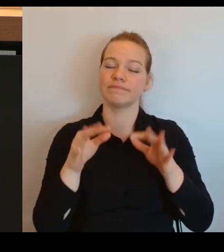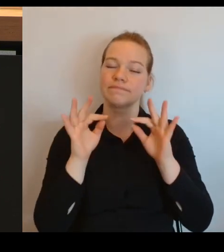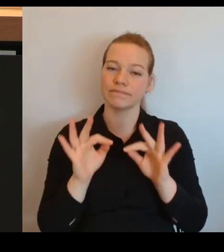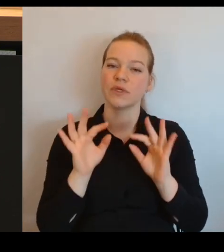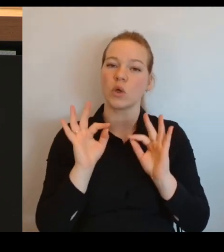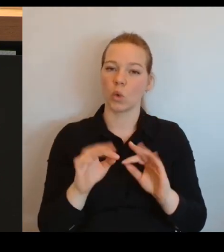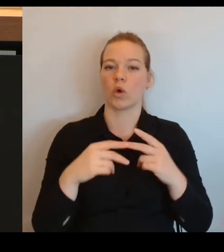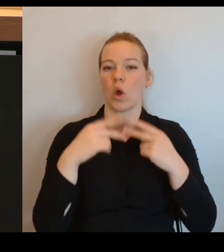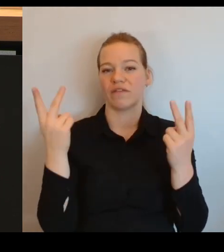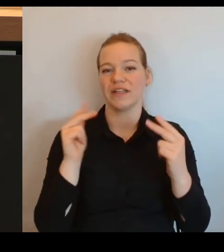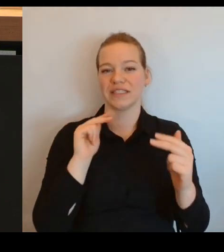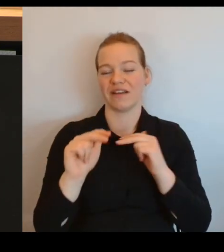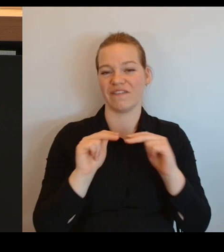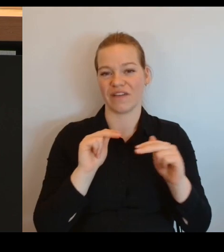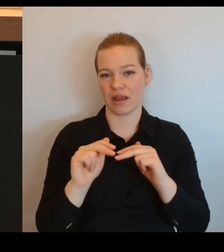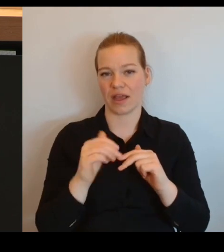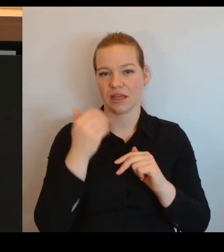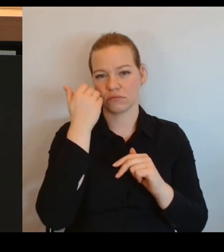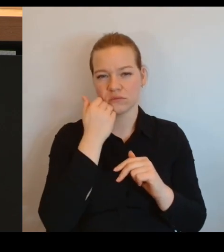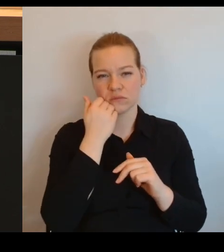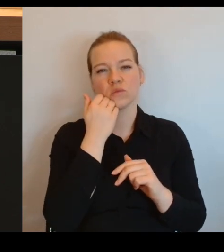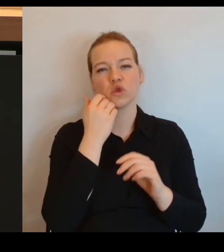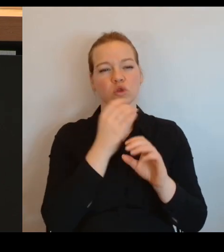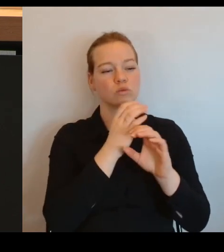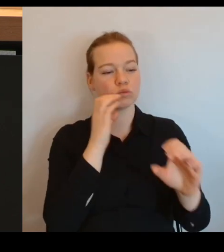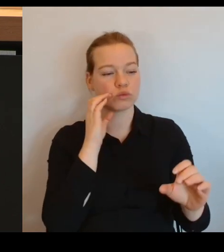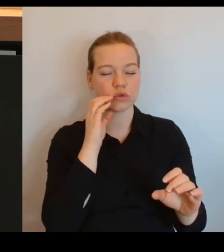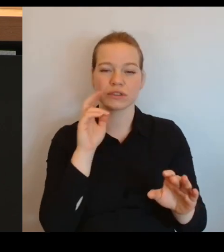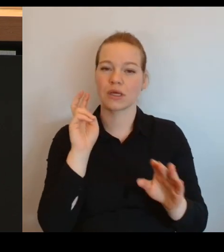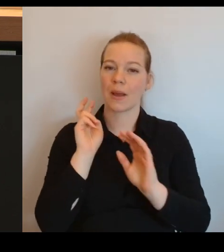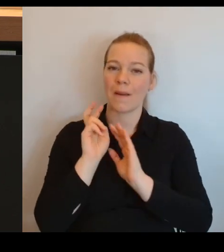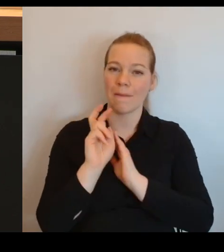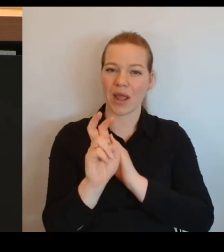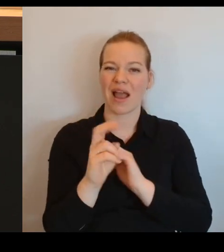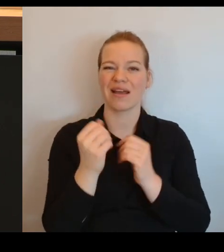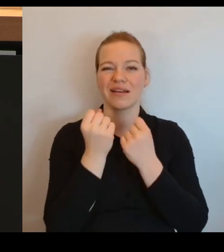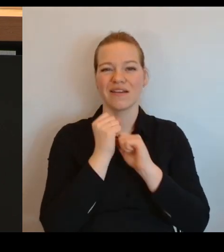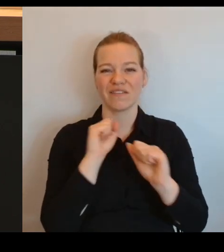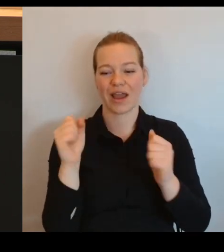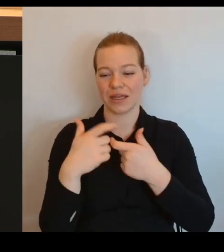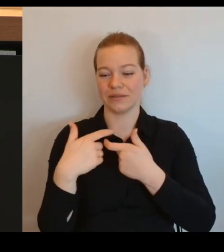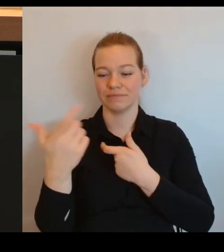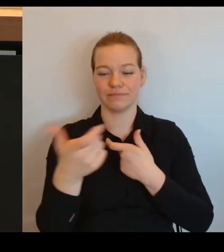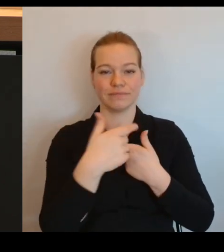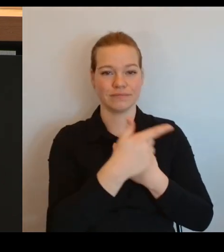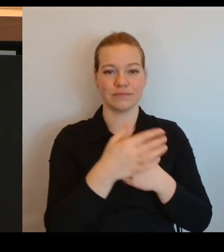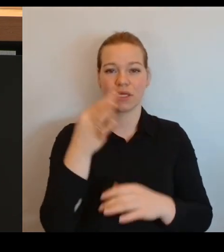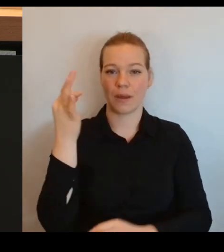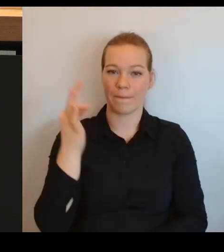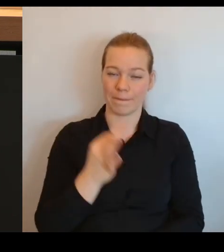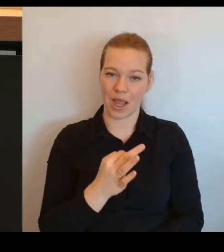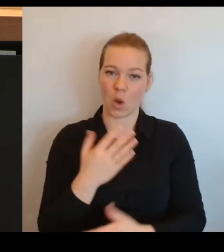Ein erster Arbeitsschritt für Sie wäre es, gute Arbeitsbedingungen für das Personal zu schaffen. Denn zufriedenes Personal